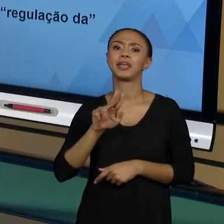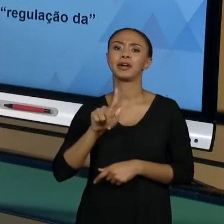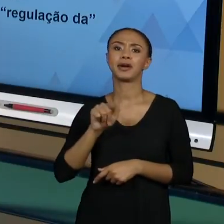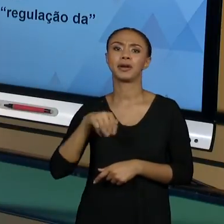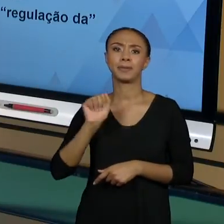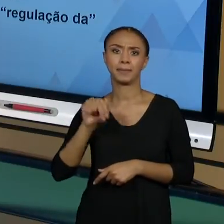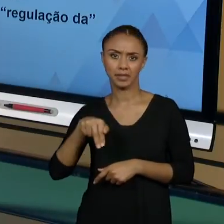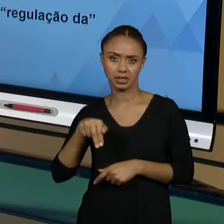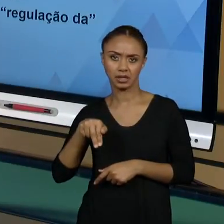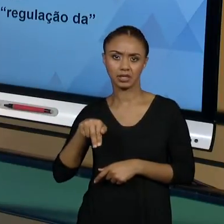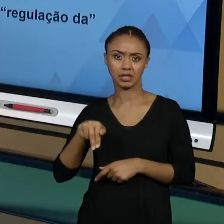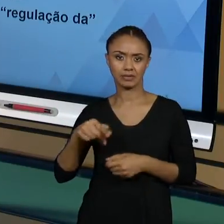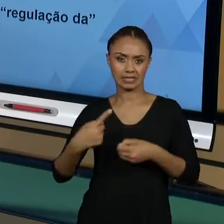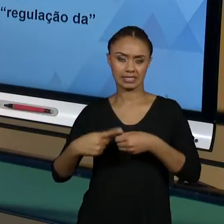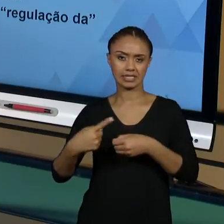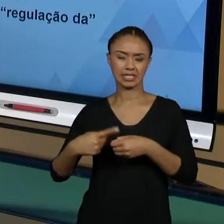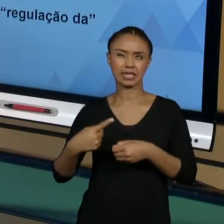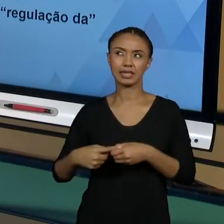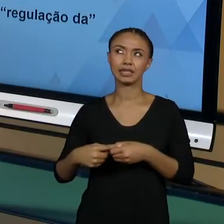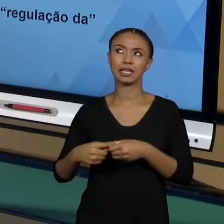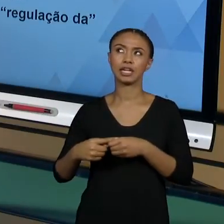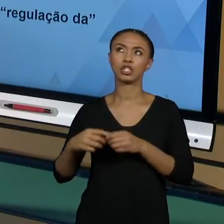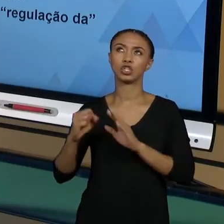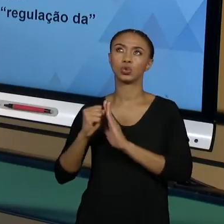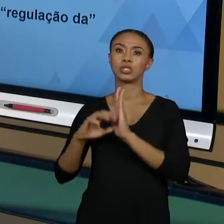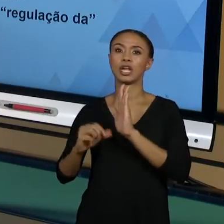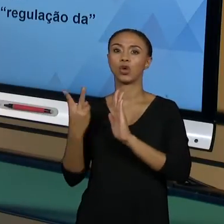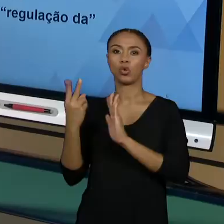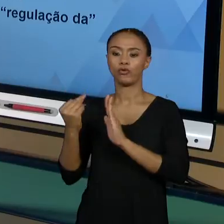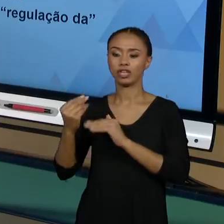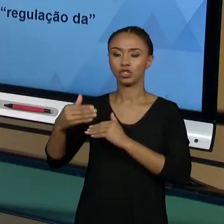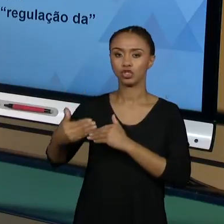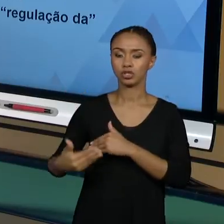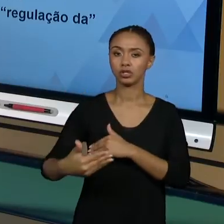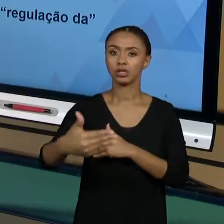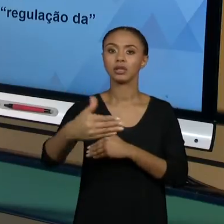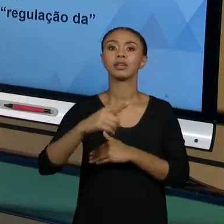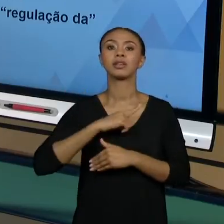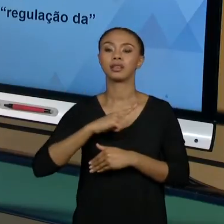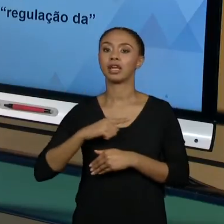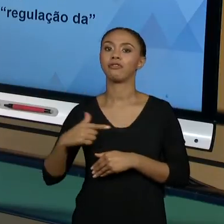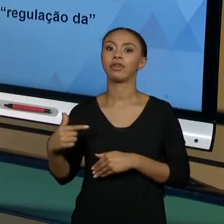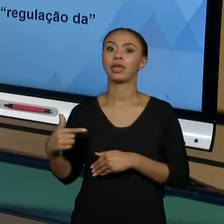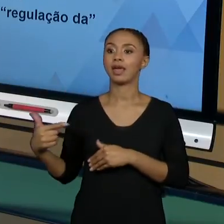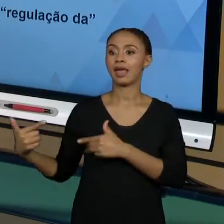CULTURAIS LÁ DA UNIVERSIDADE DE BIRMINGHAM, NA INGLATERRA, NO COMEÇO... NA SEGUNDA METADE DO SÉCULO 20. QUANDO VOCÊ TEM NO PÓS-GUERRA, UMA